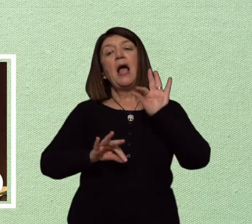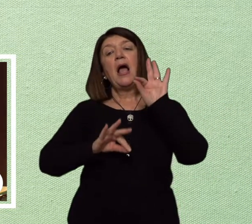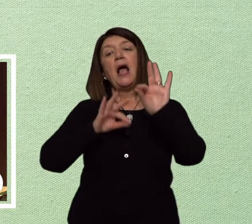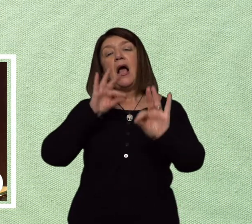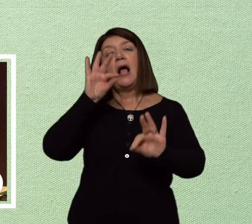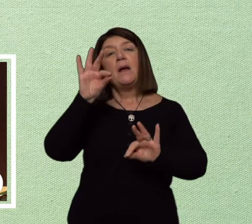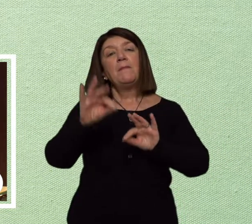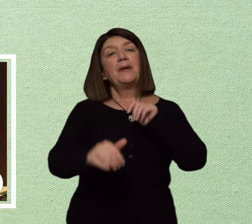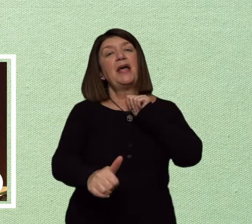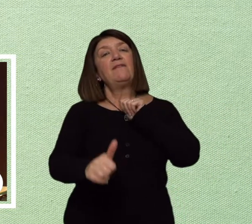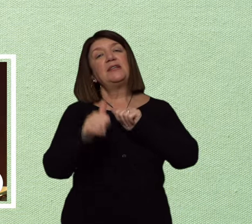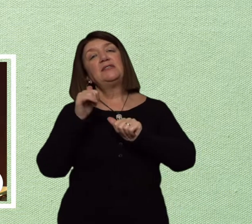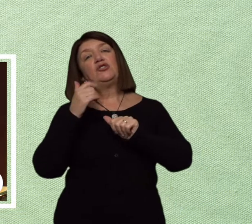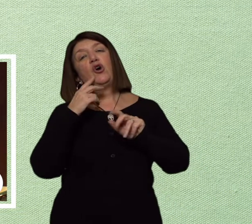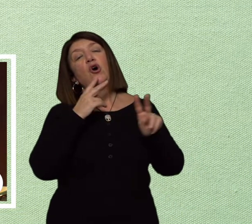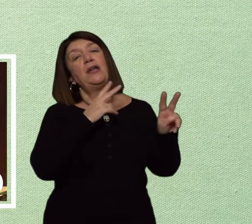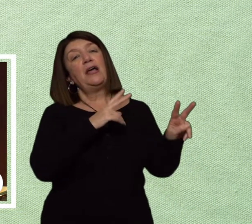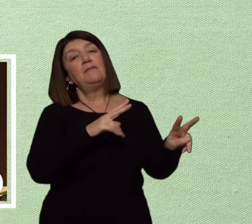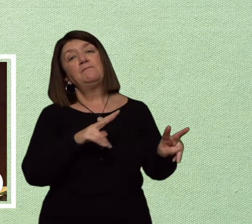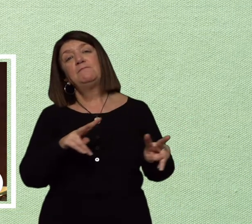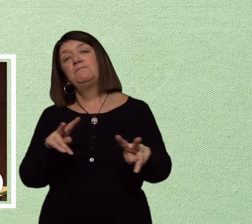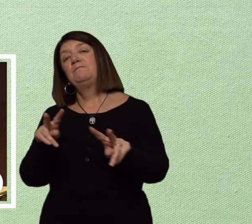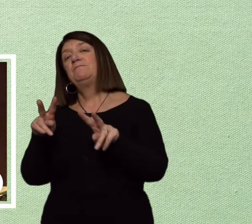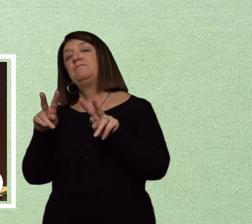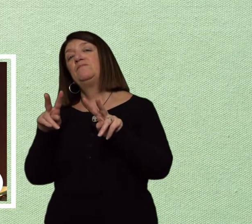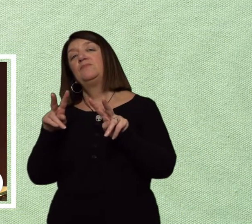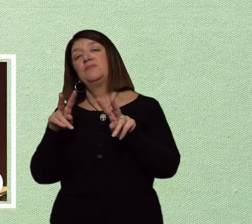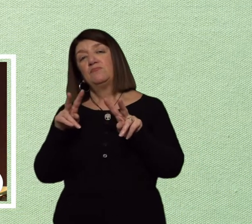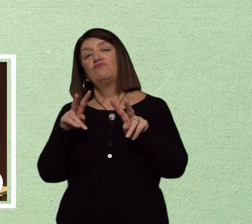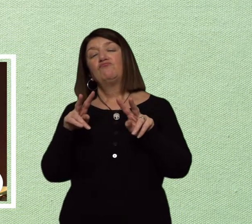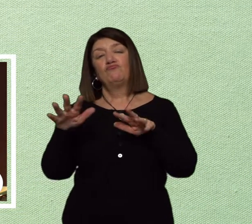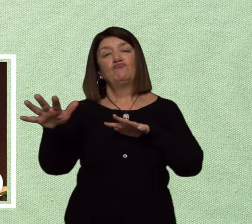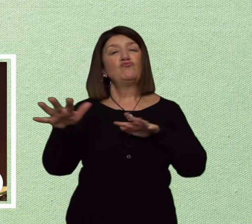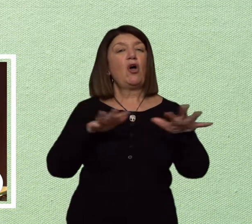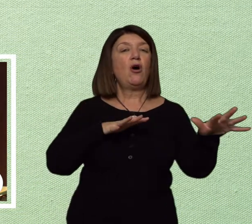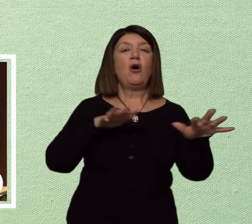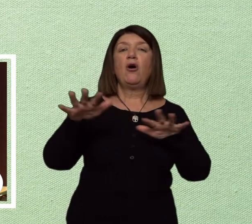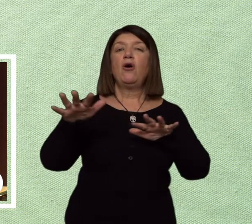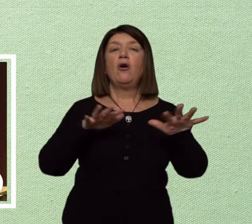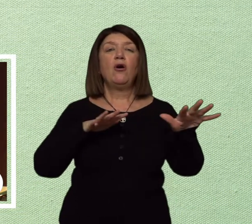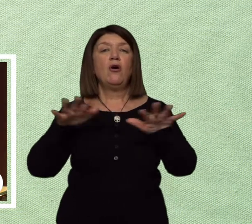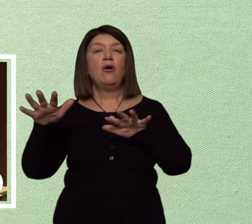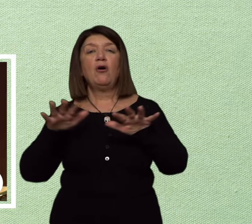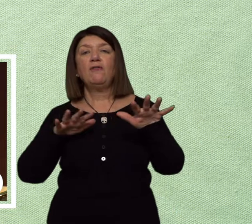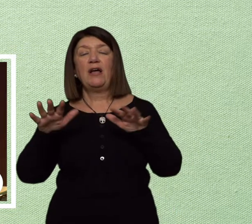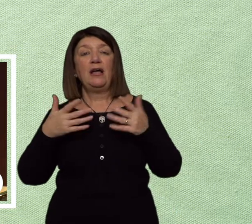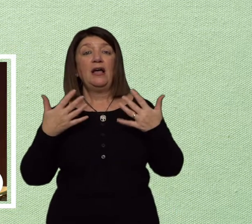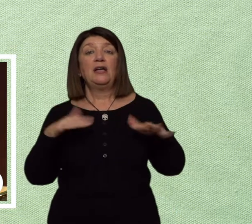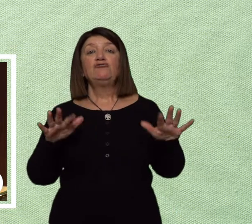modo di tenerci attivi sotto questo punto di vista le persone, le donne gli uomini